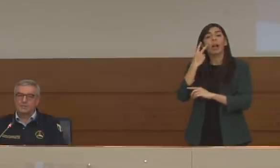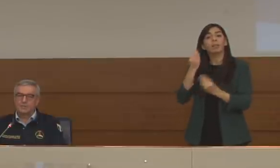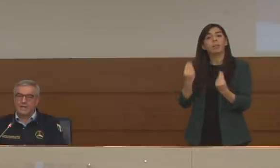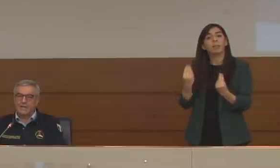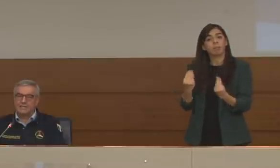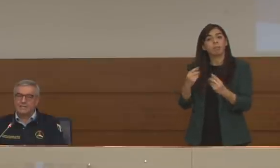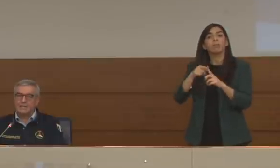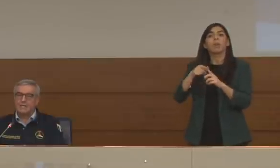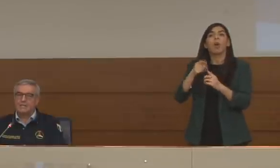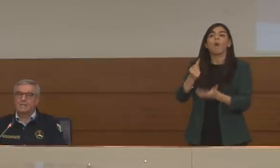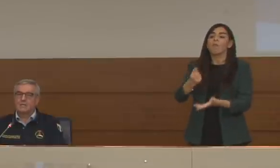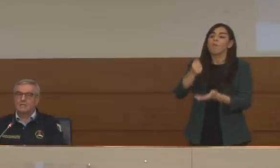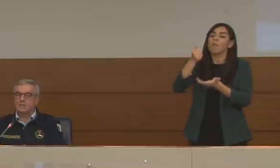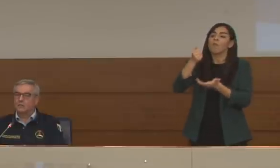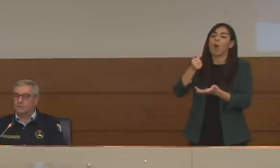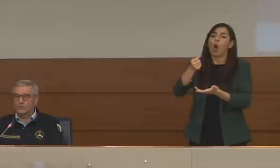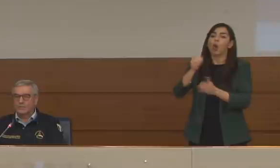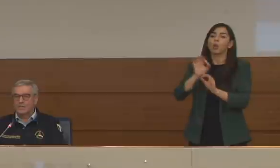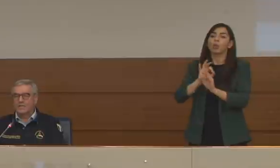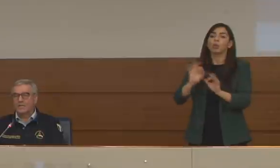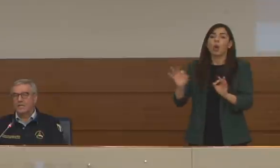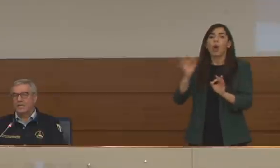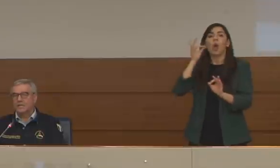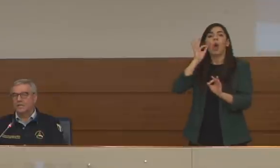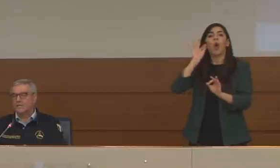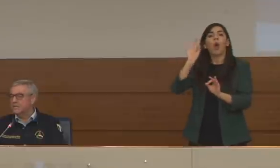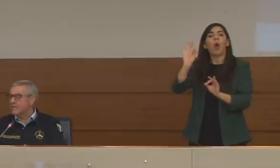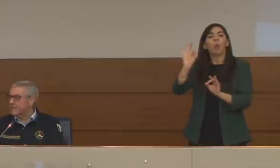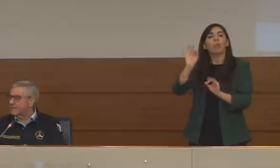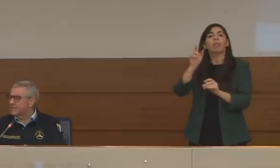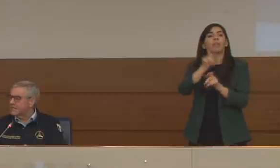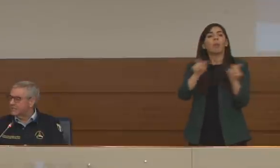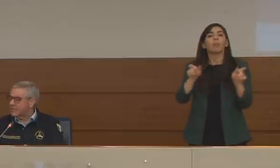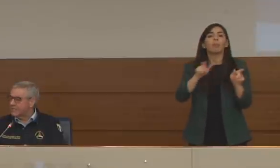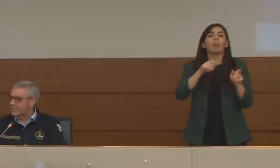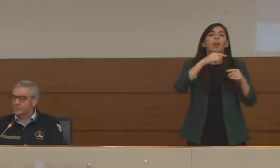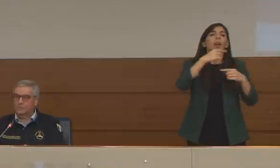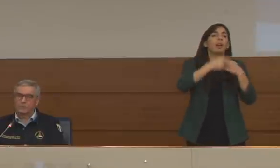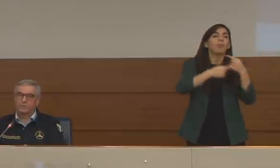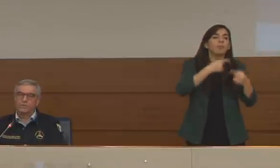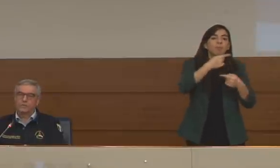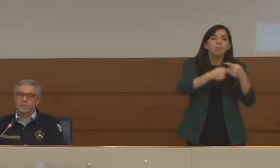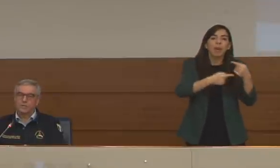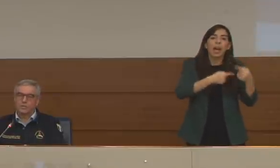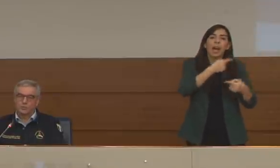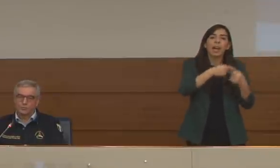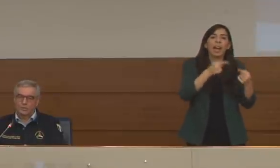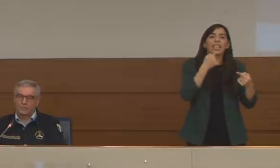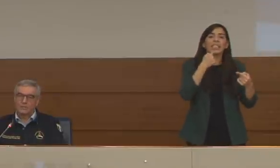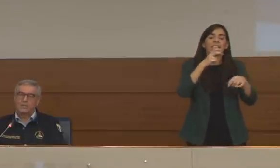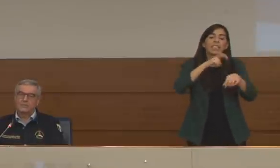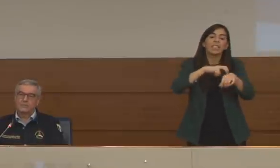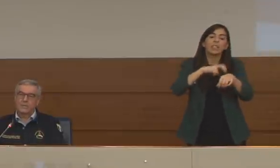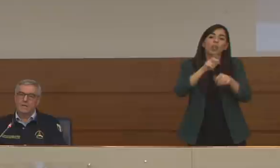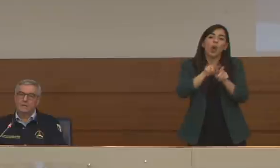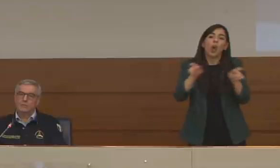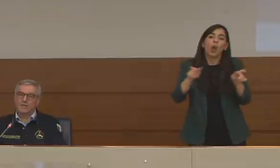provvidenze nei confronti dei familiari dei sanitari che sono deceduti durante